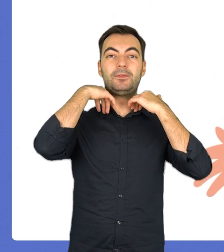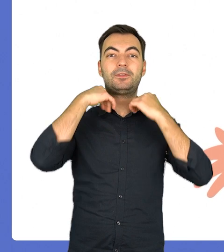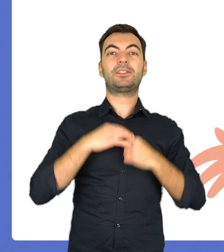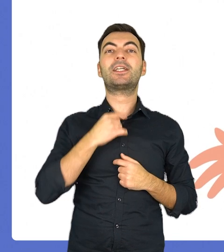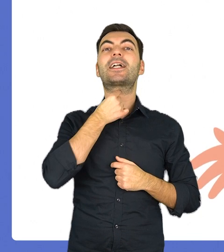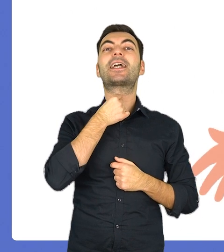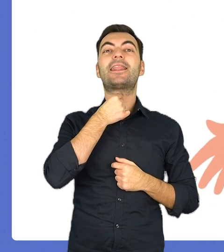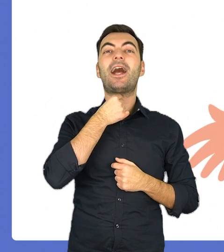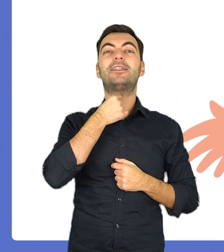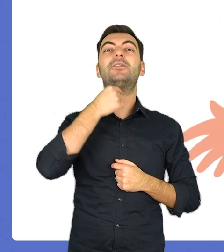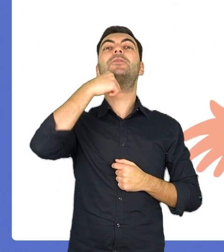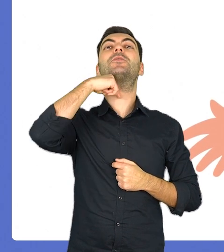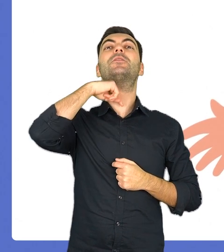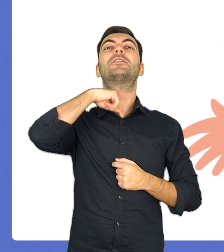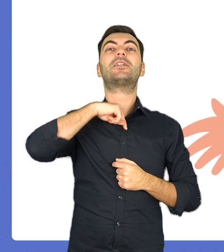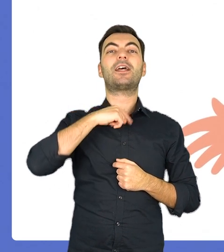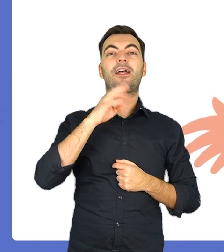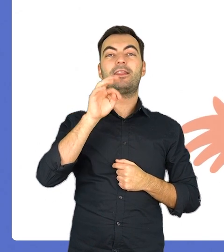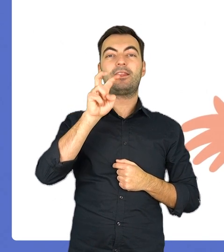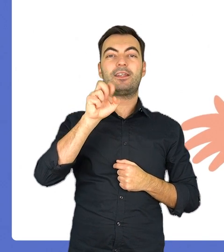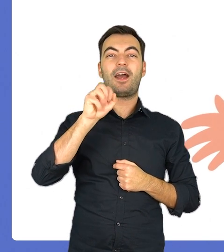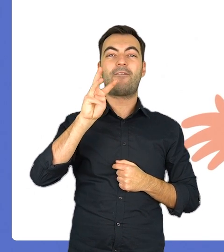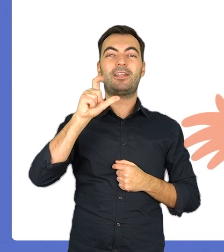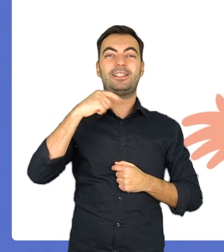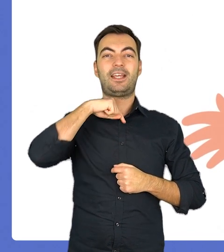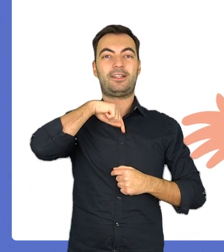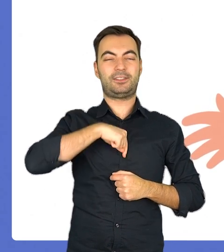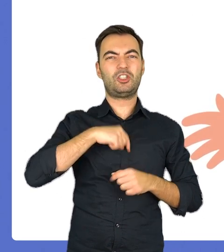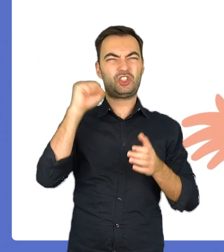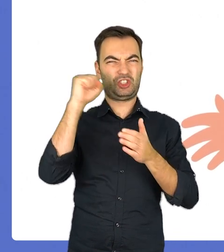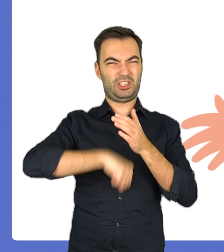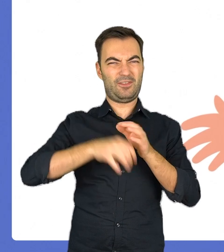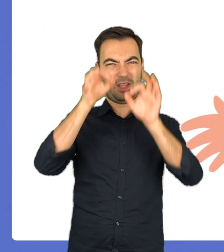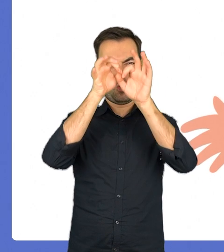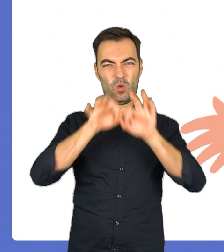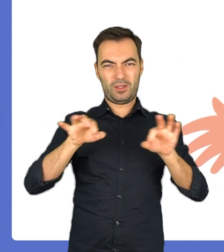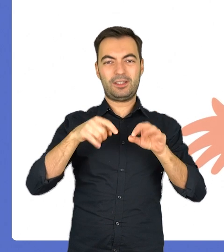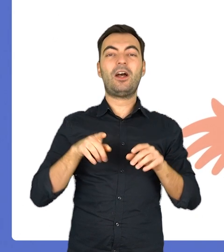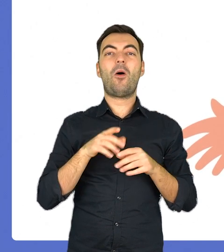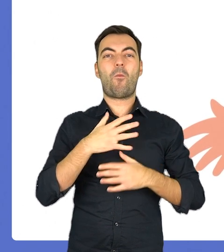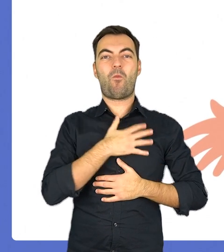ono przez krtań i przechodzi do tchawicy. To dość sztywna rura która prowadzi do płuc.